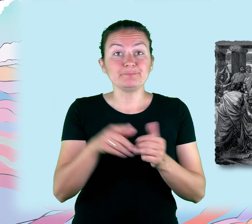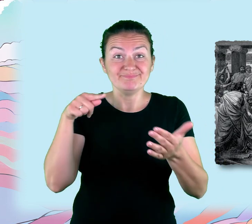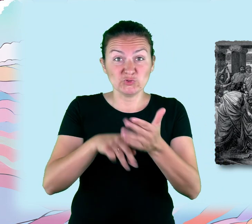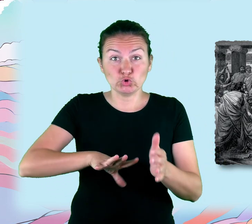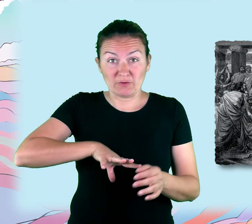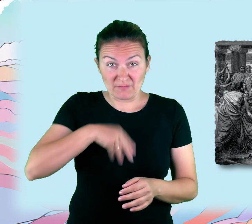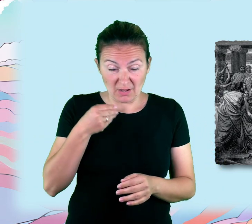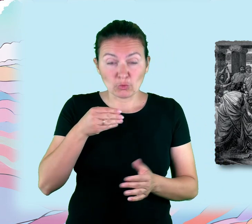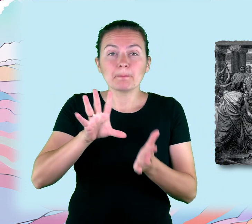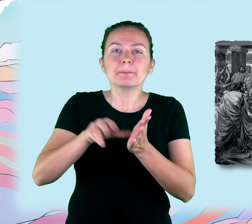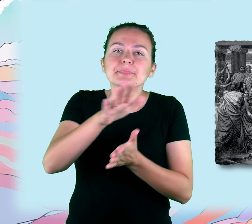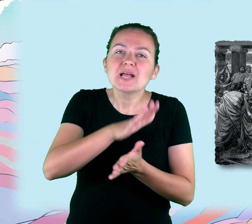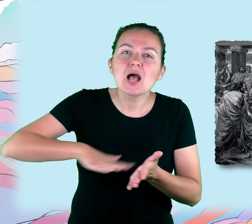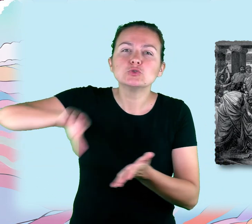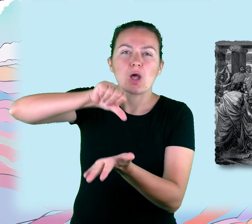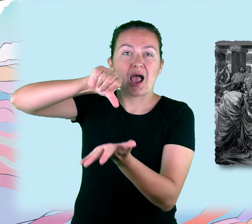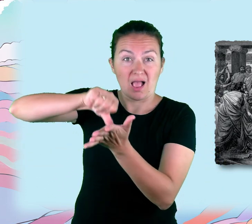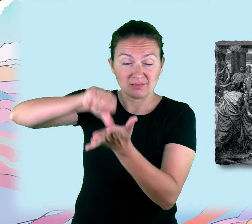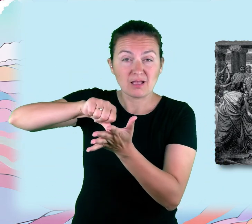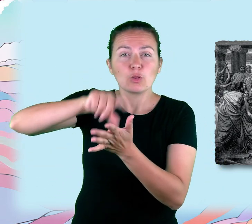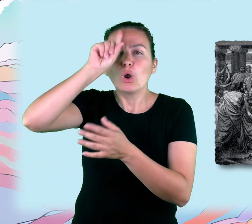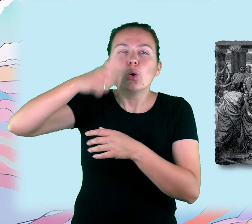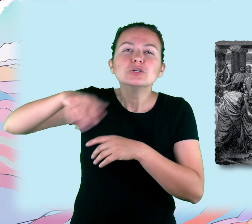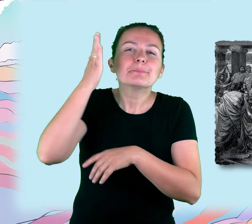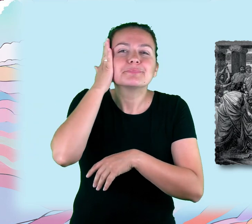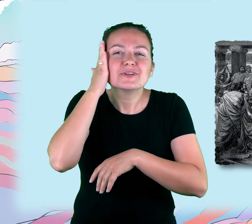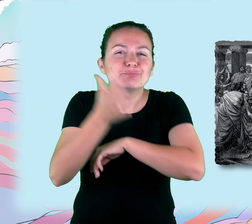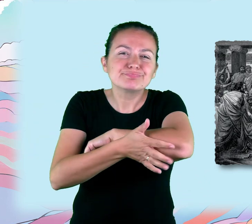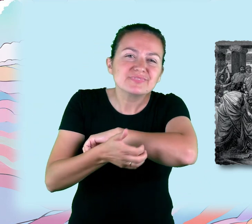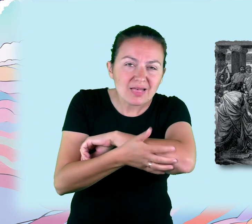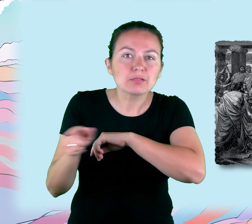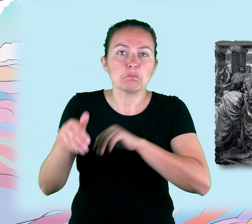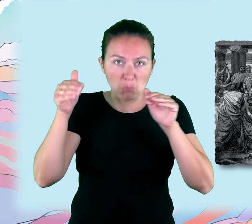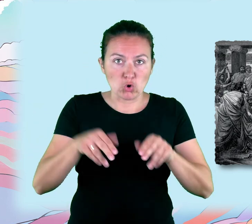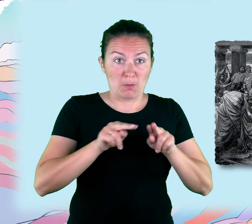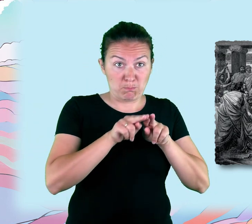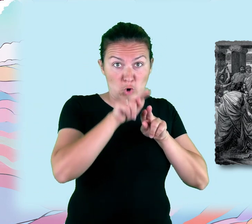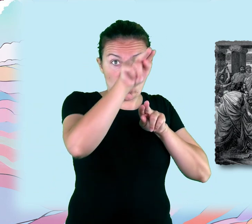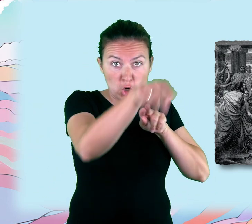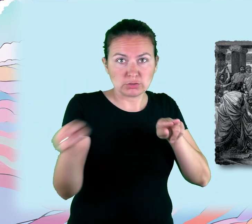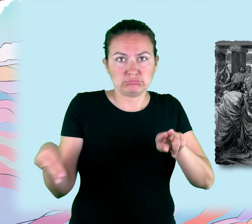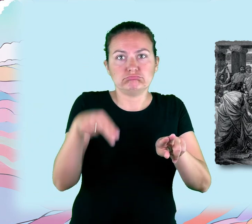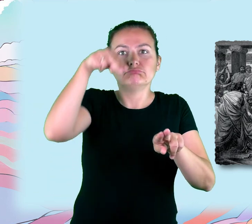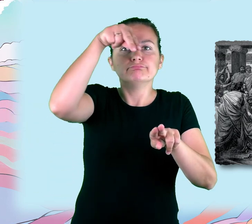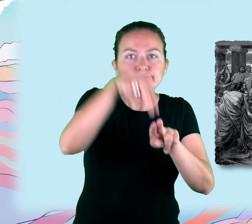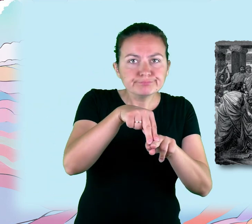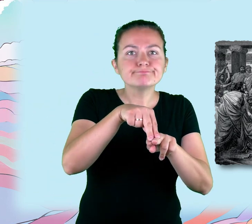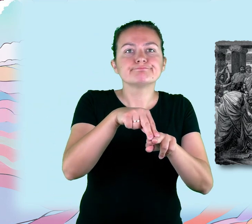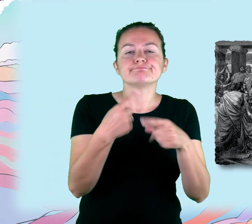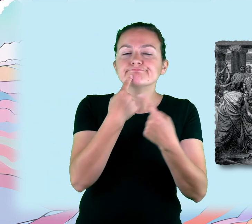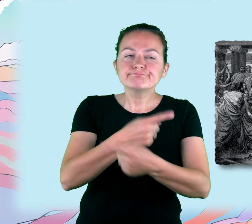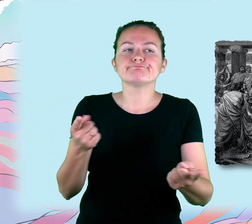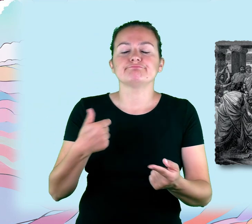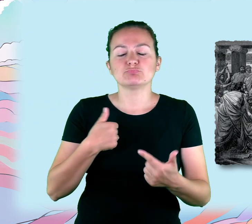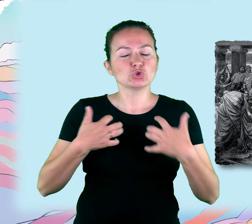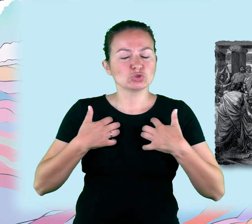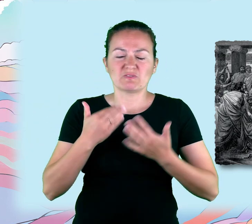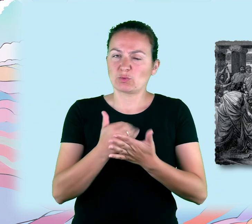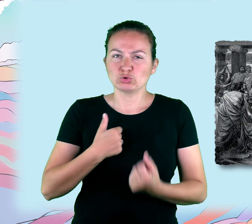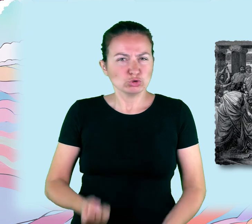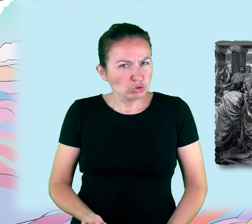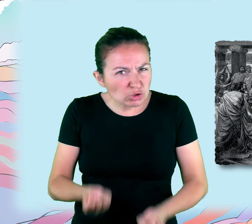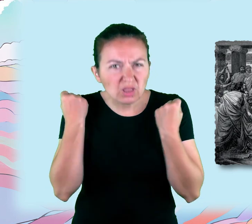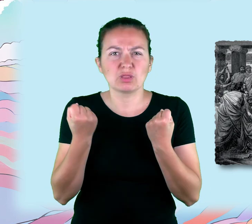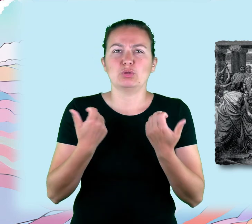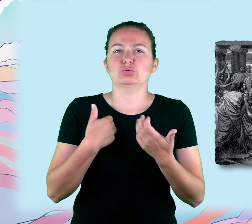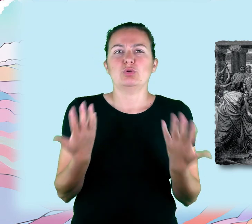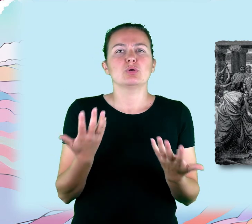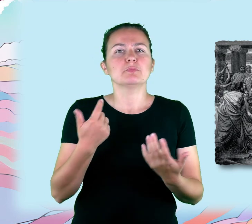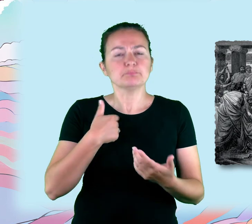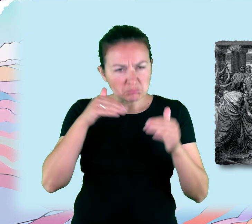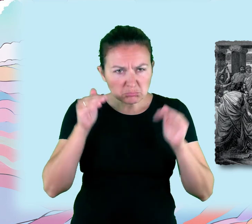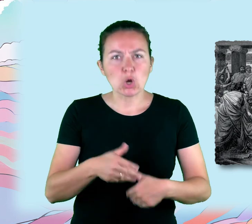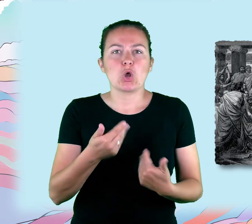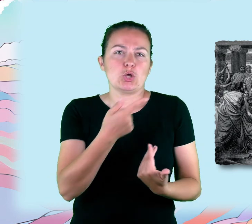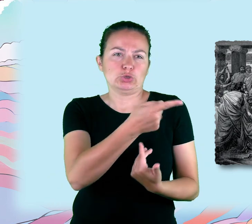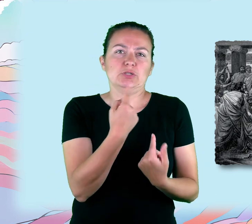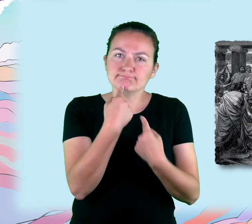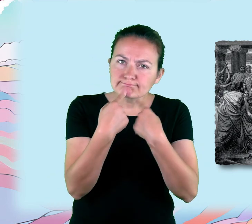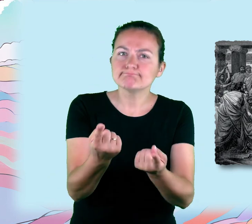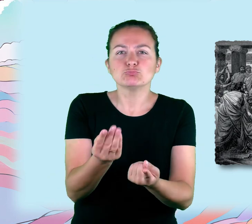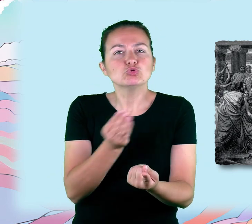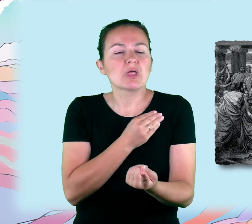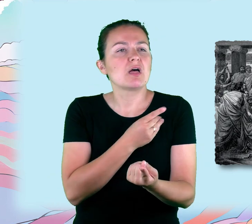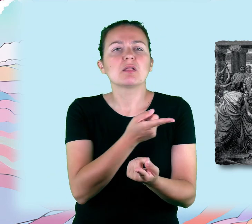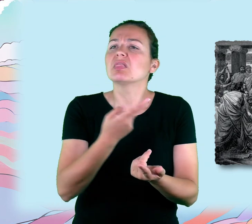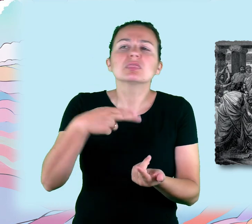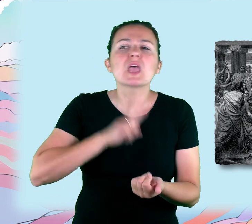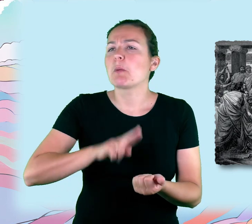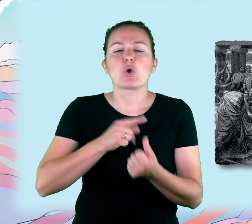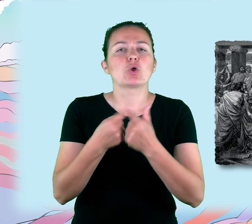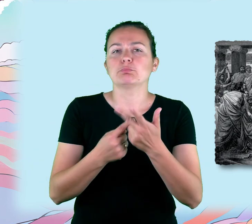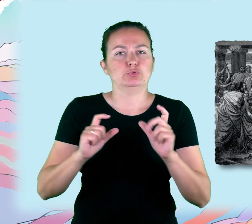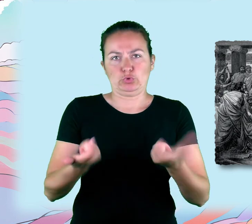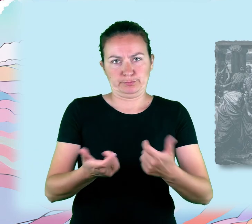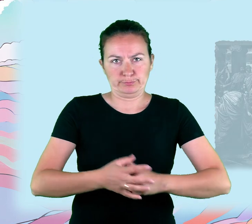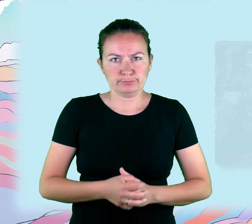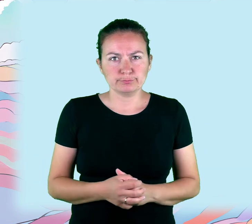W czasie świąt, biedni mieszkańcy Aten mogli wejść na most i mówić o tym, że ciężko im się żyje. Mogli mówić szczerze, co im się nie podoba.